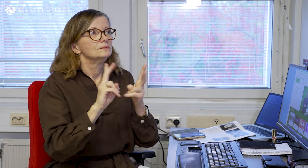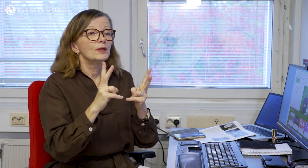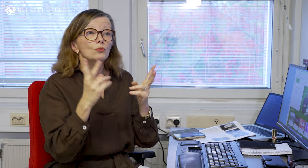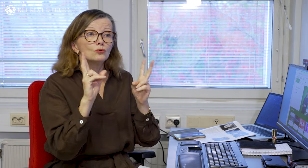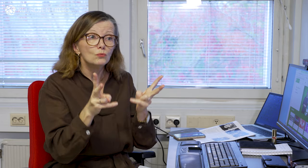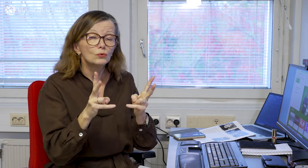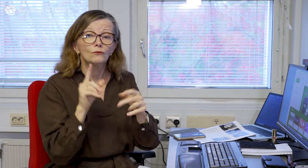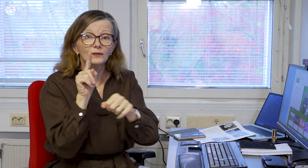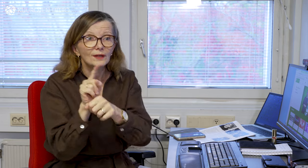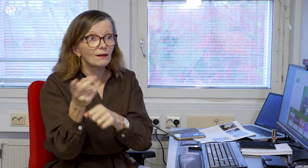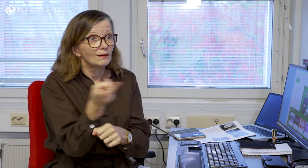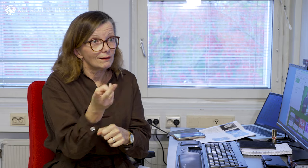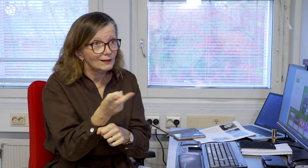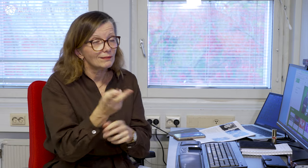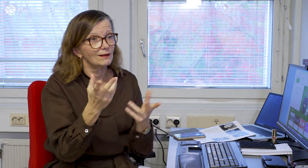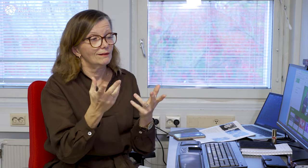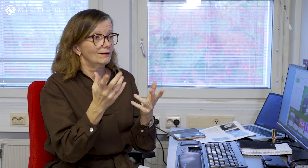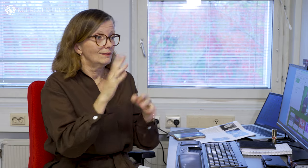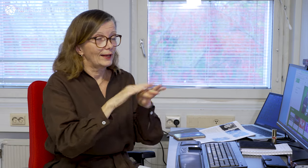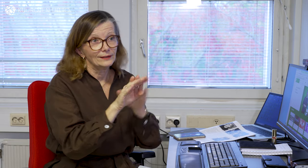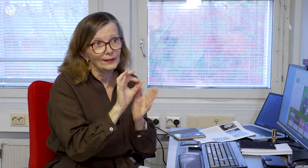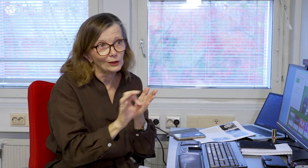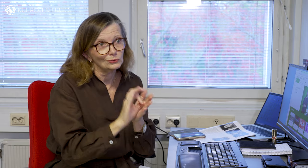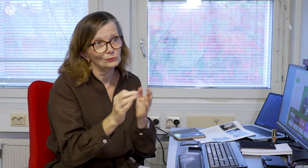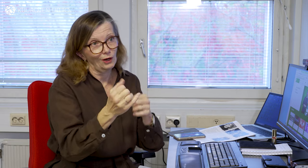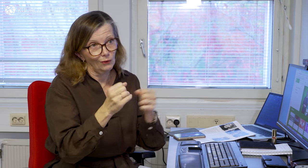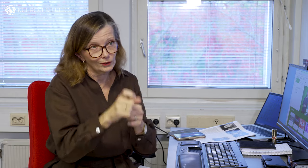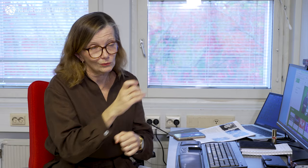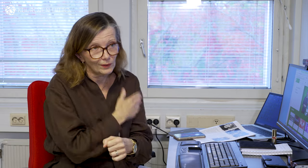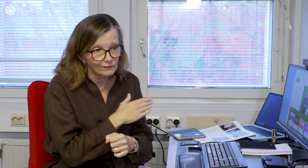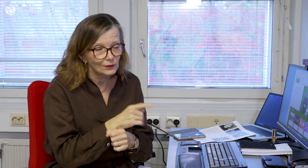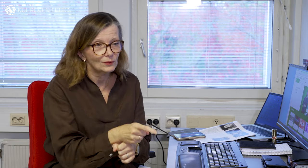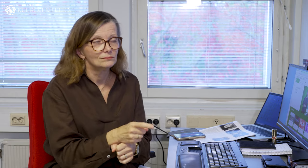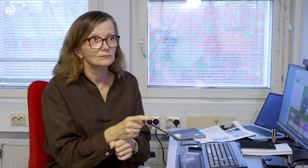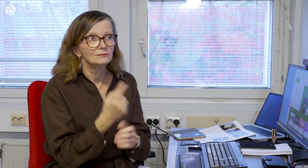Tilaamme heiltä käsikirjoitus- ja ohjaajapalveluja.